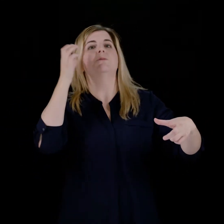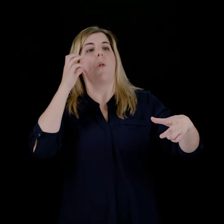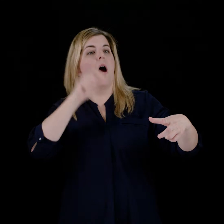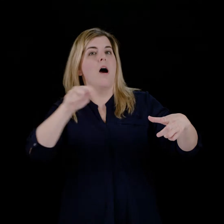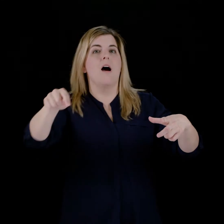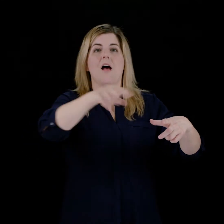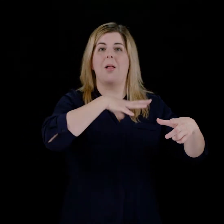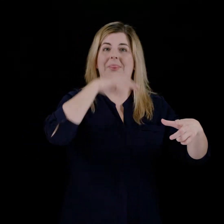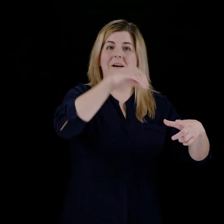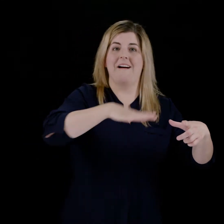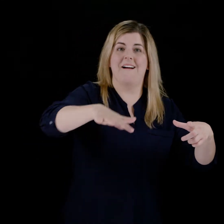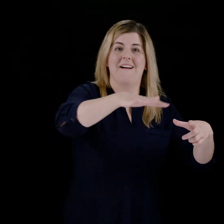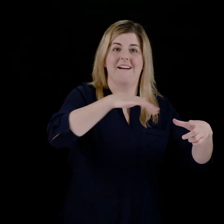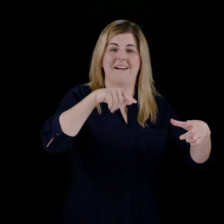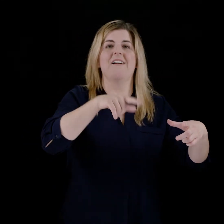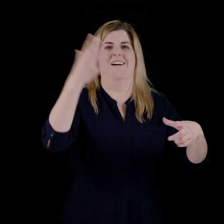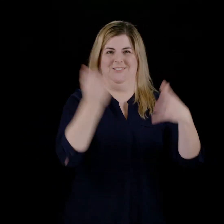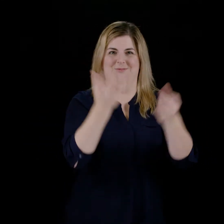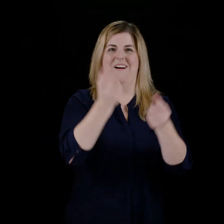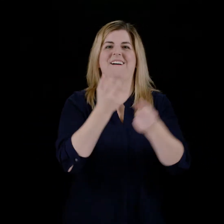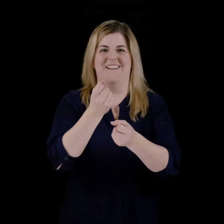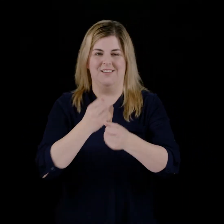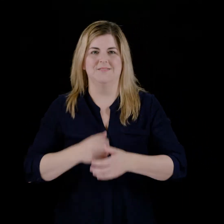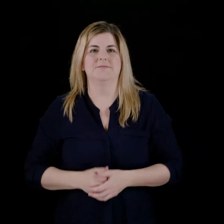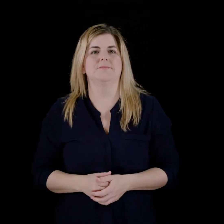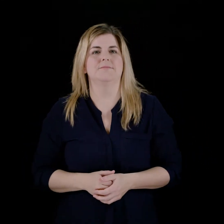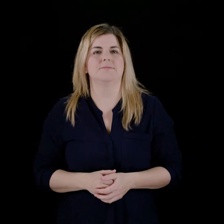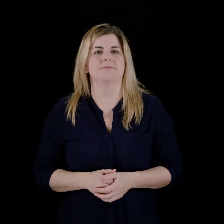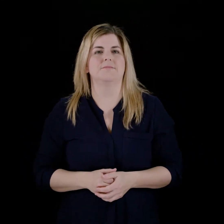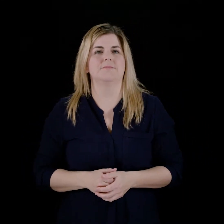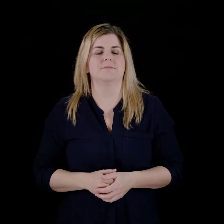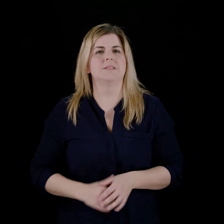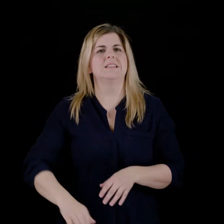Seuls les appareils qui se trouvent dans ces zones les reçoivent.